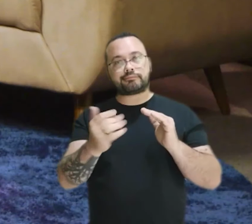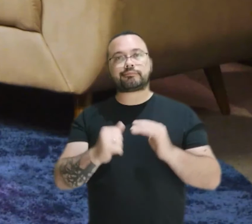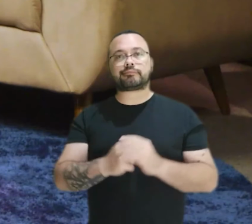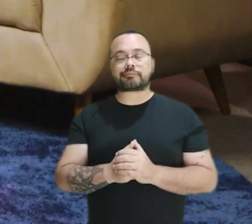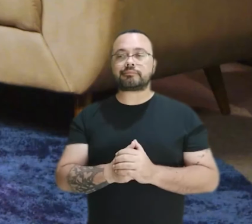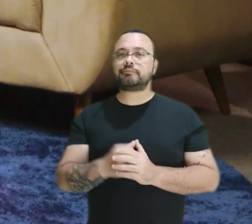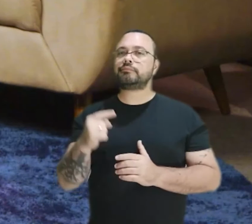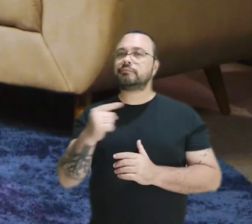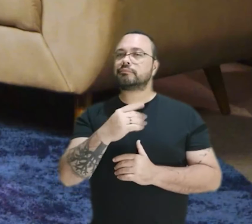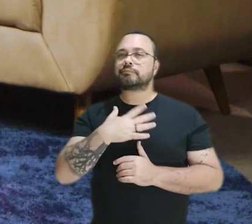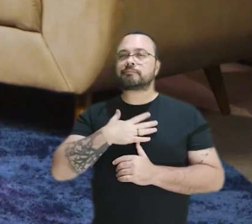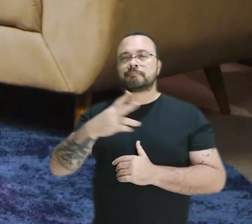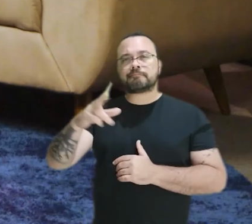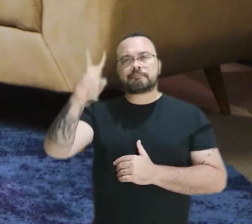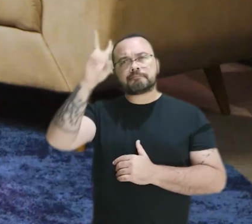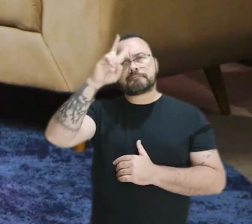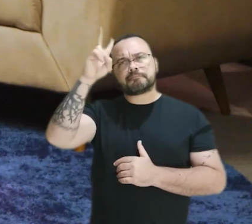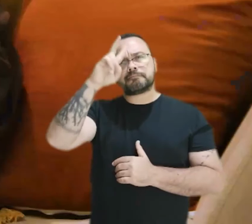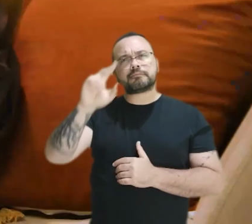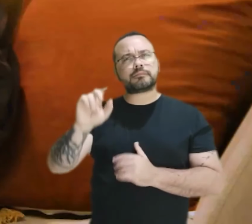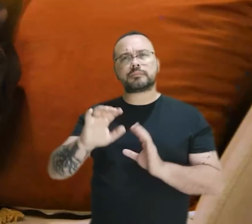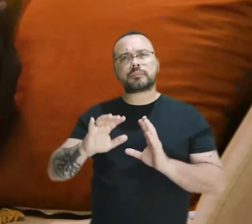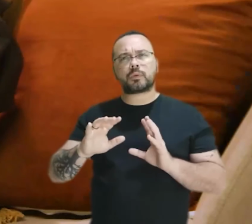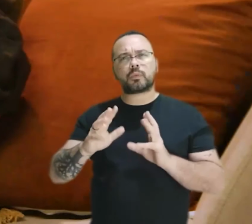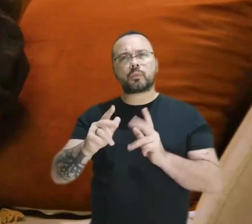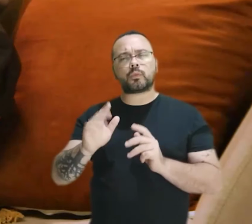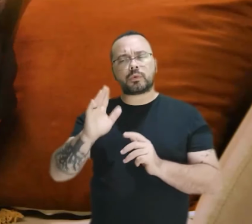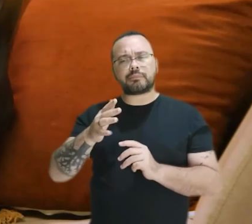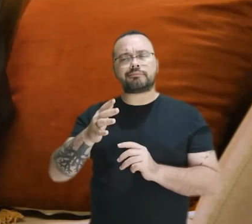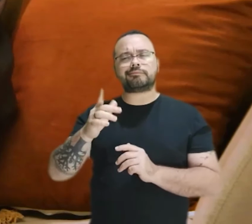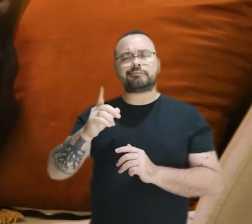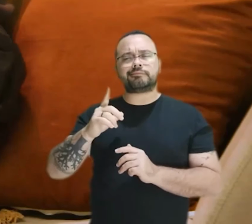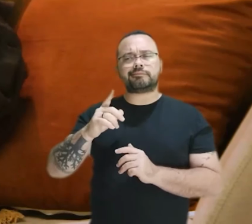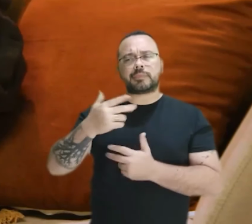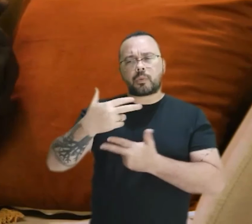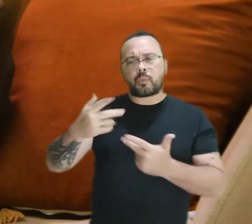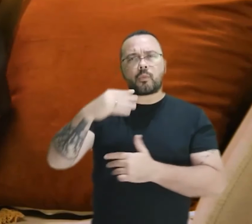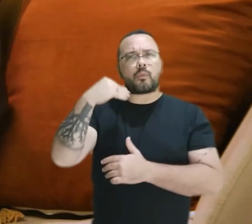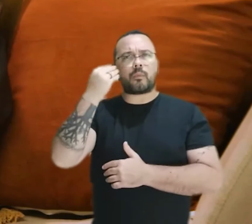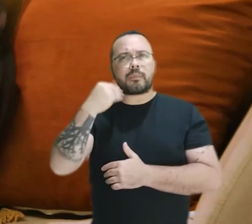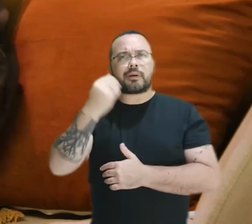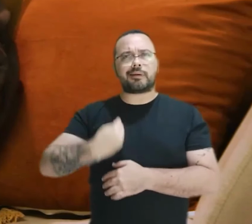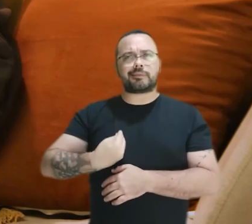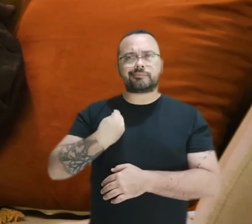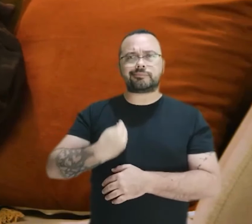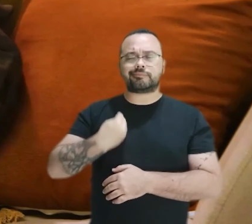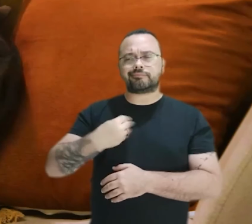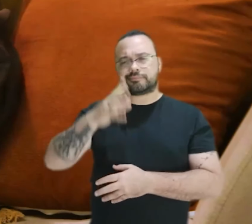acho que essa questão da memória, de tudo que essas camadas, que vão se acumulando, de é...